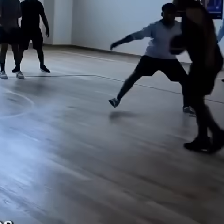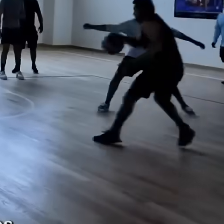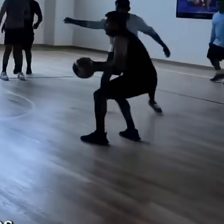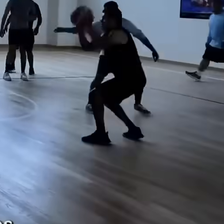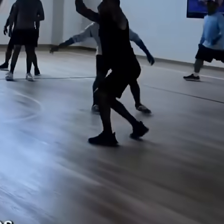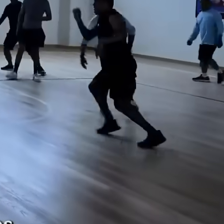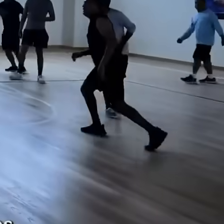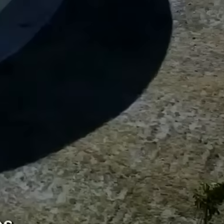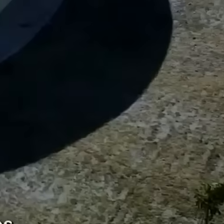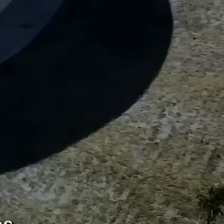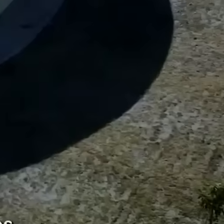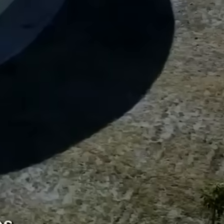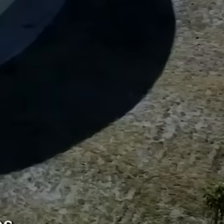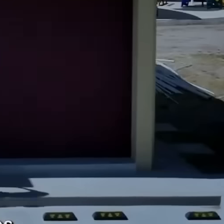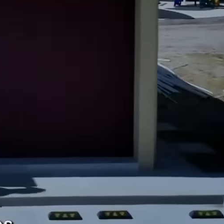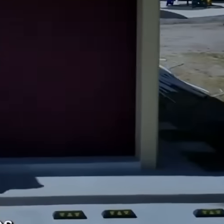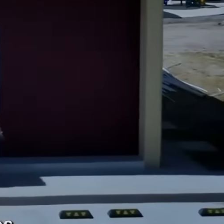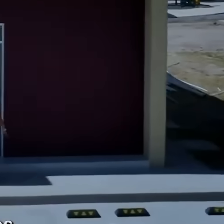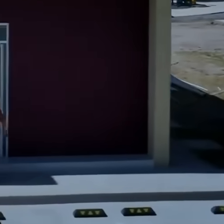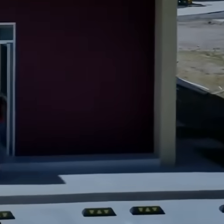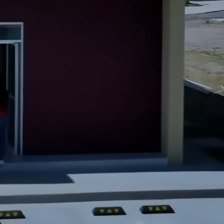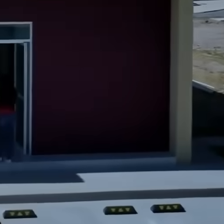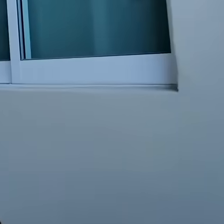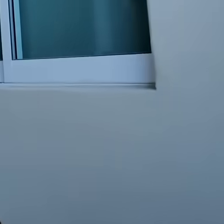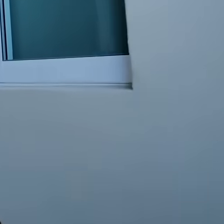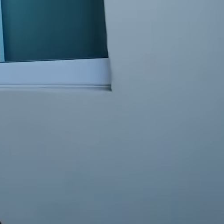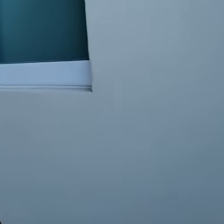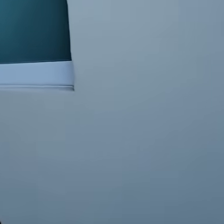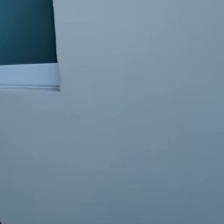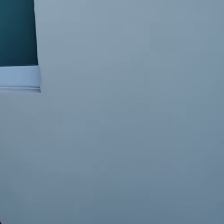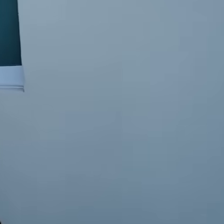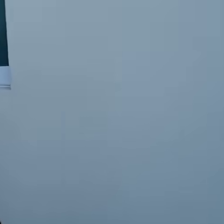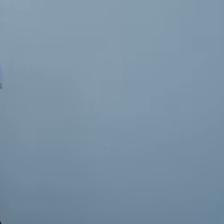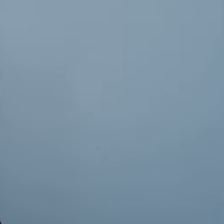canchas, palapas y salón de eventos que fomentan el bienestar y sano esparcimiento